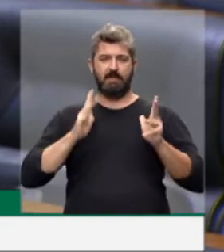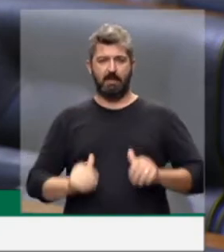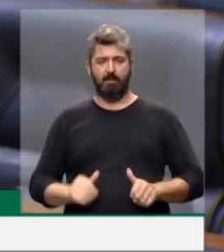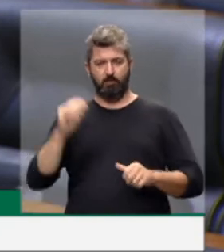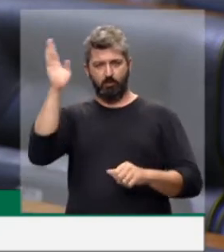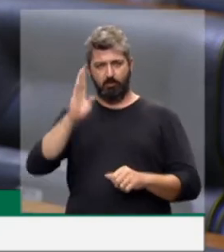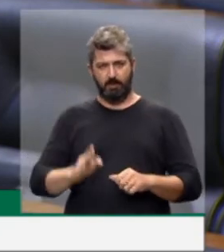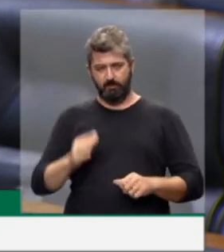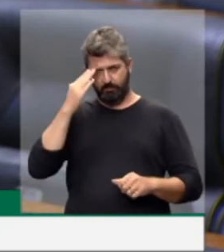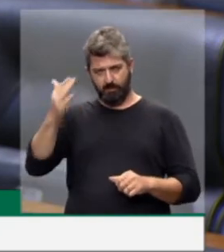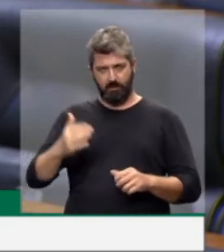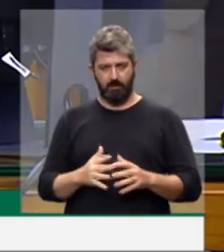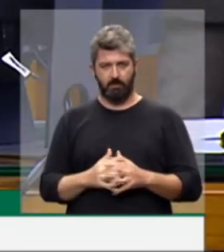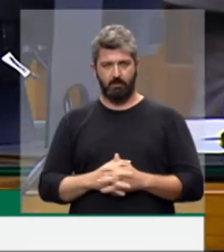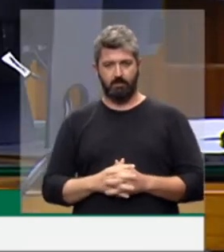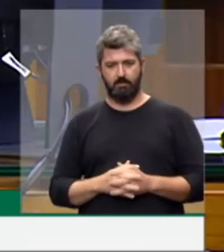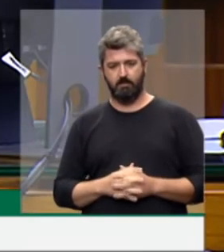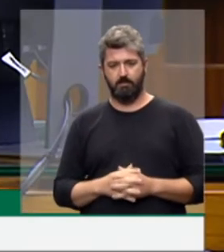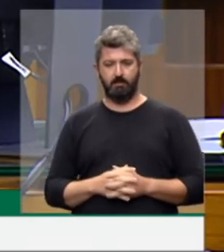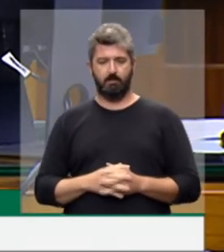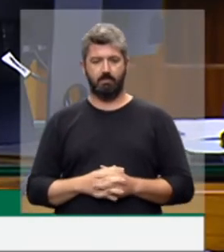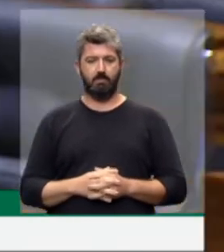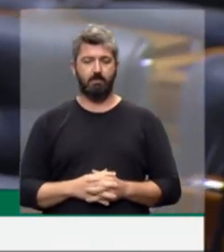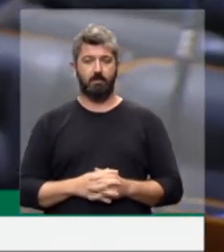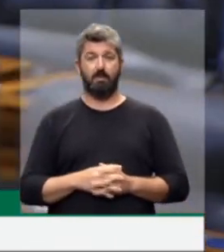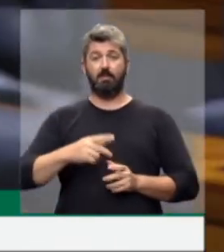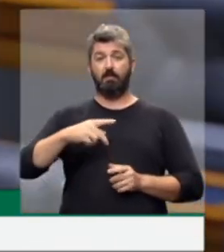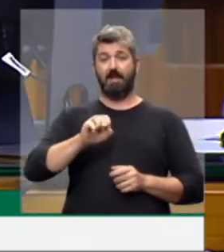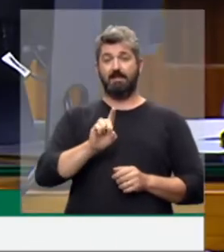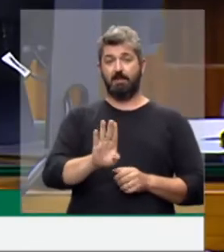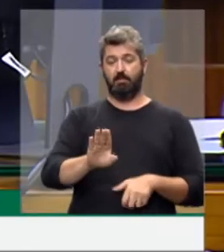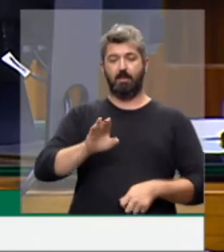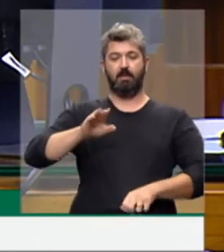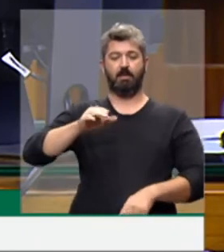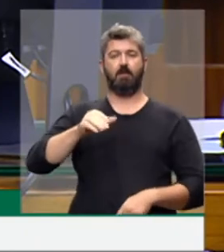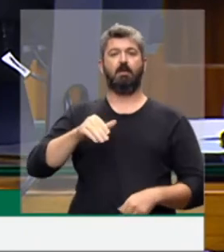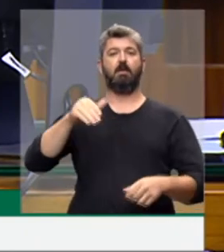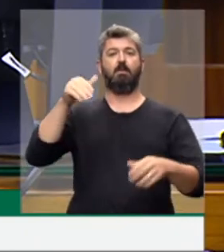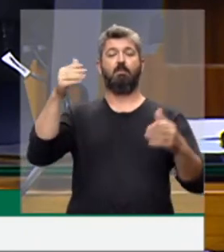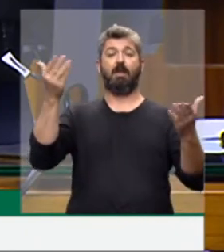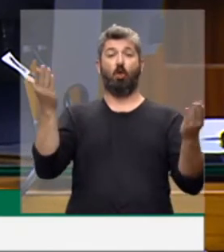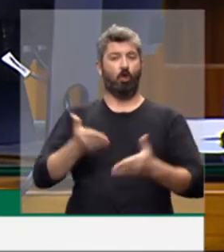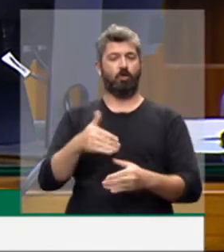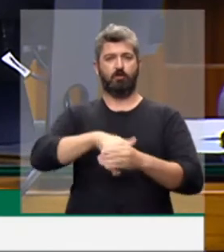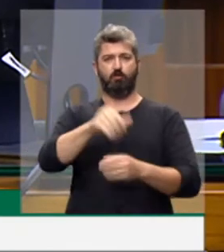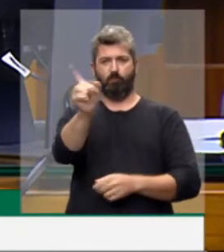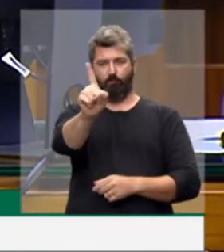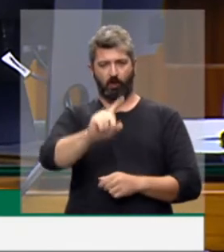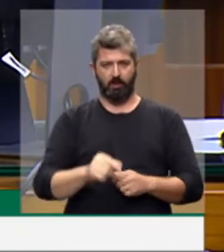AQUI NO BRASIL. ENTÃO ISSO É UMA AFRONTA A LUTA PELAS ENERGIAS RENOVÁVEIS NO BRASIL. OBRIGADO, SENHOR PRESIDENTE. -- [PRESIDENTE]: COMO